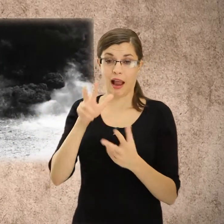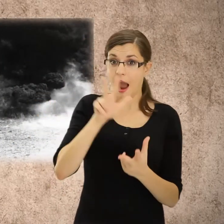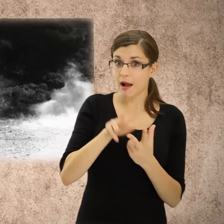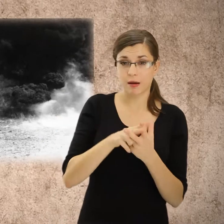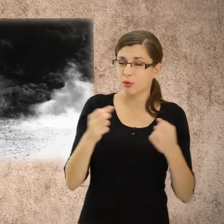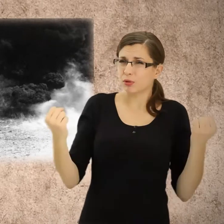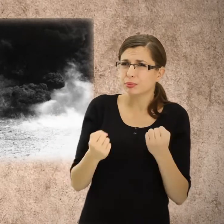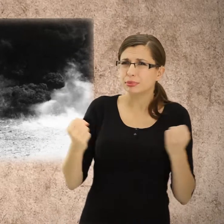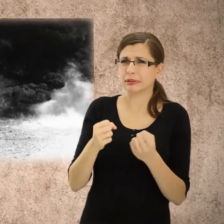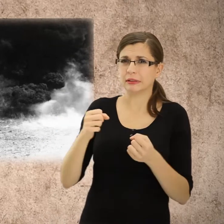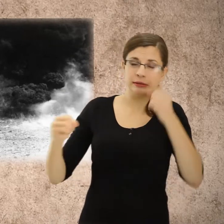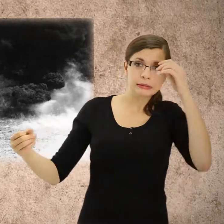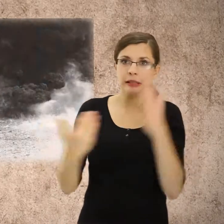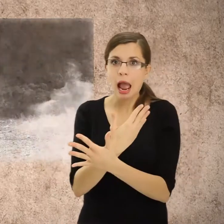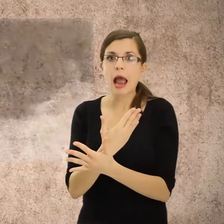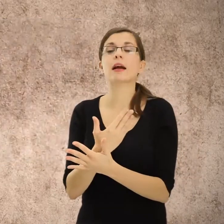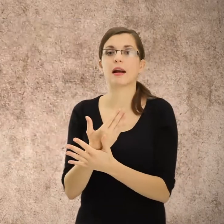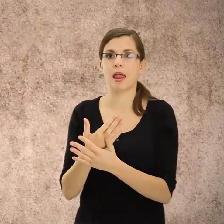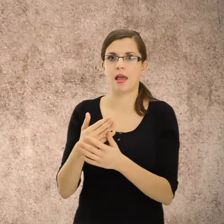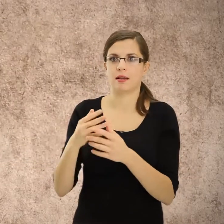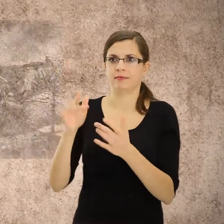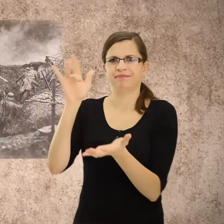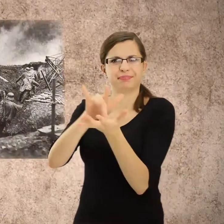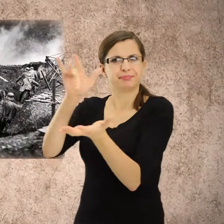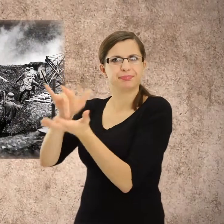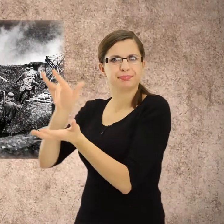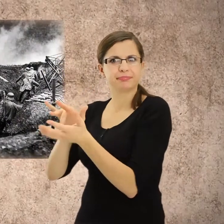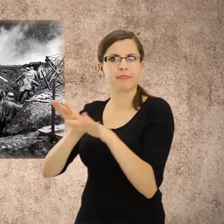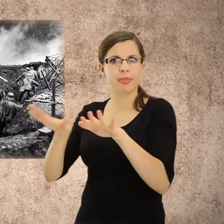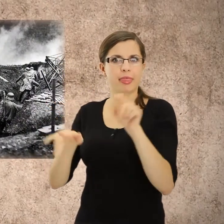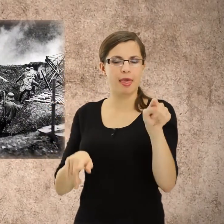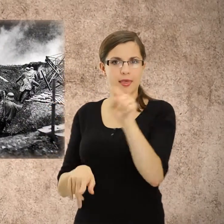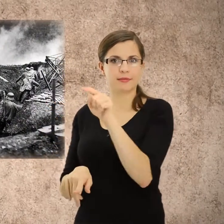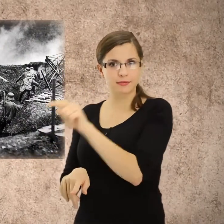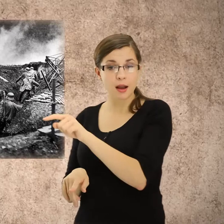Atak był gwałtowny i w wielu miejscach